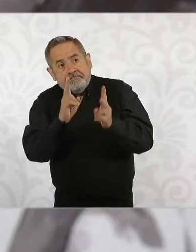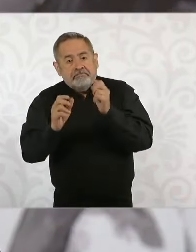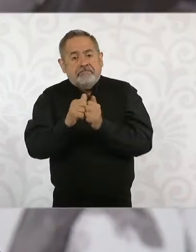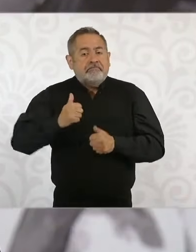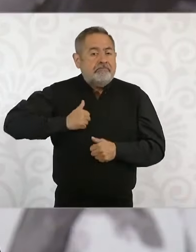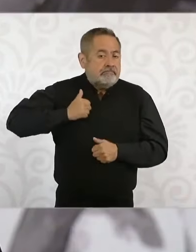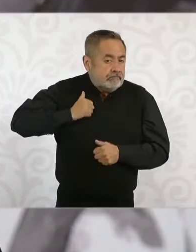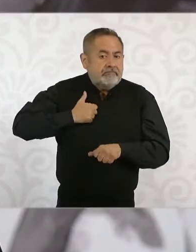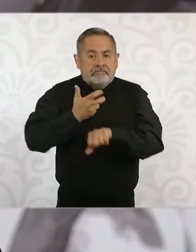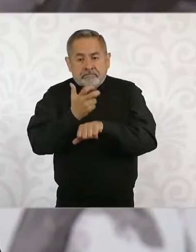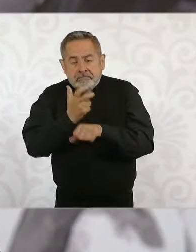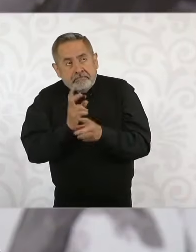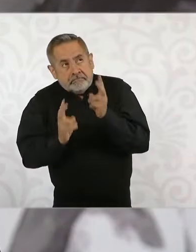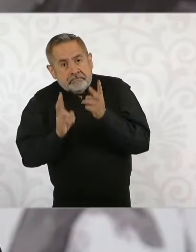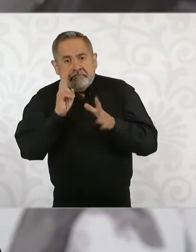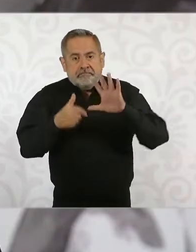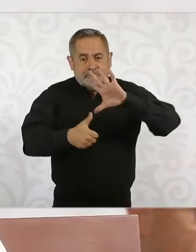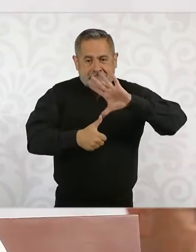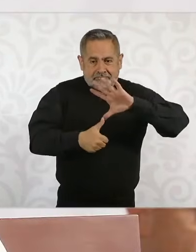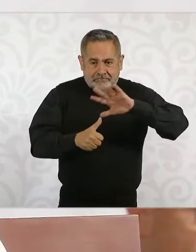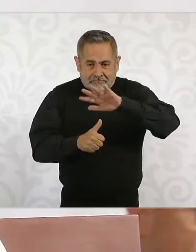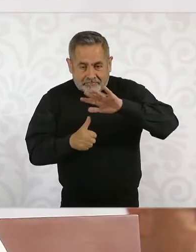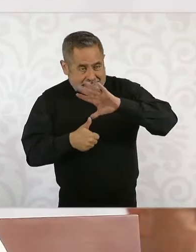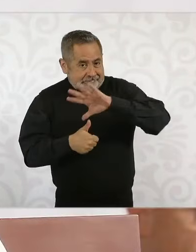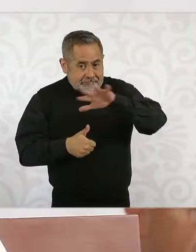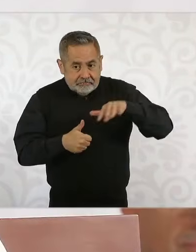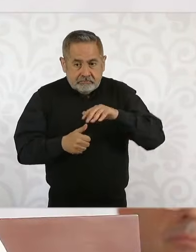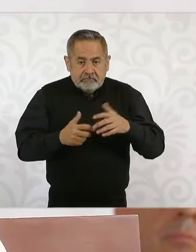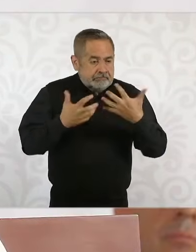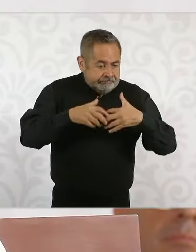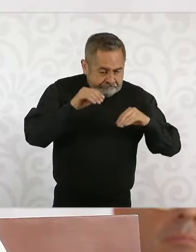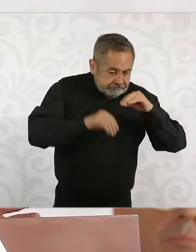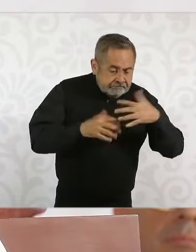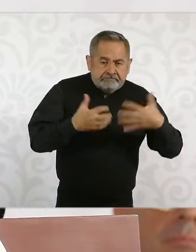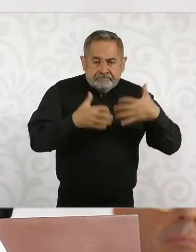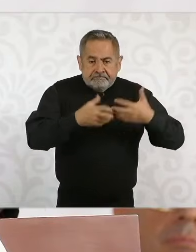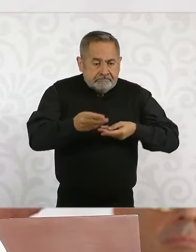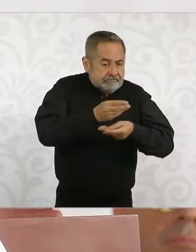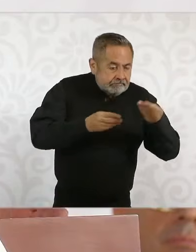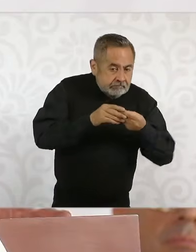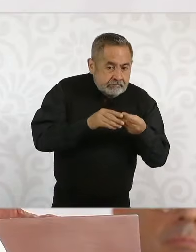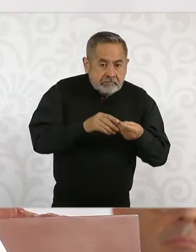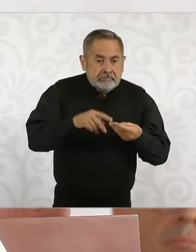para que en la región se puedan desarrollar esos productos y que aquello que se produzca en México